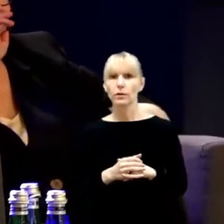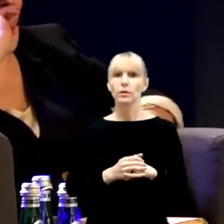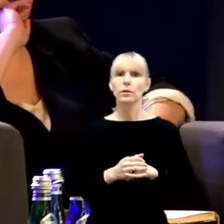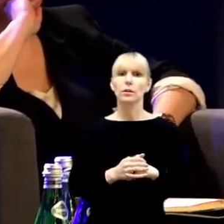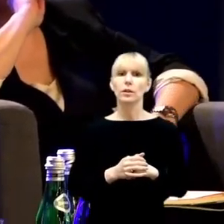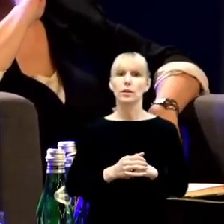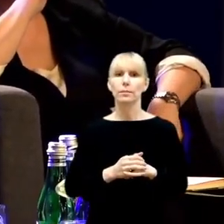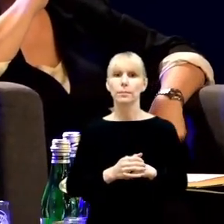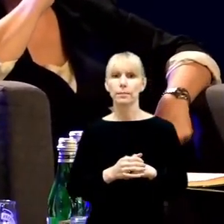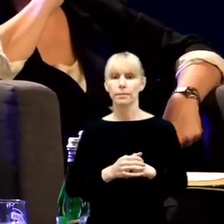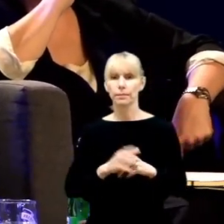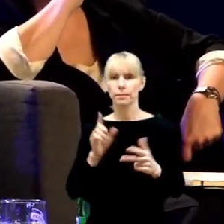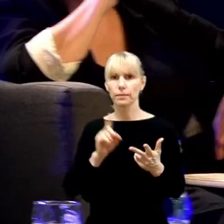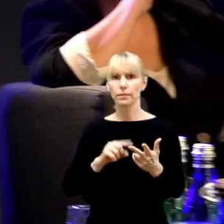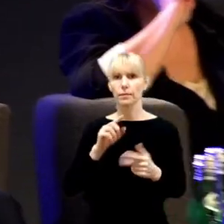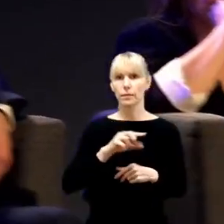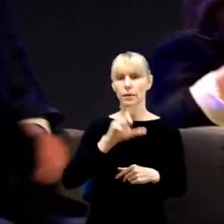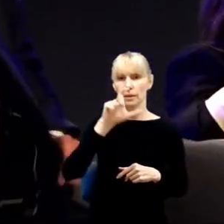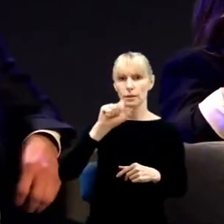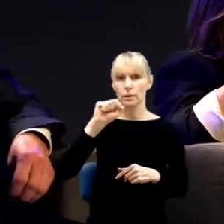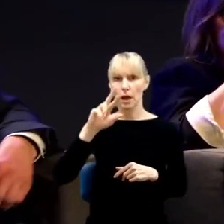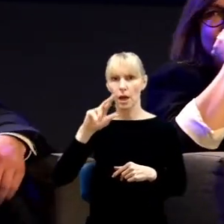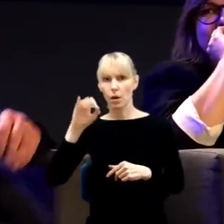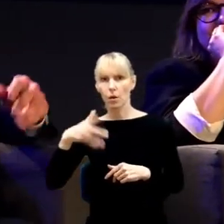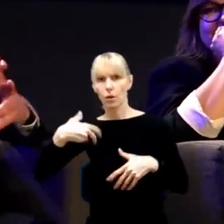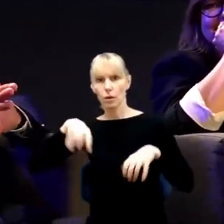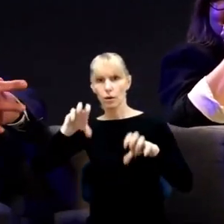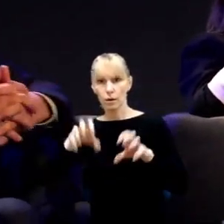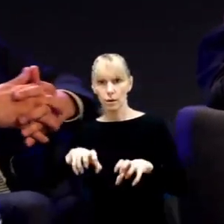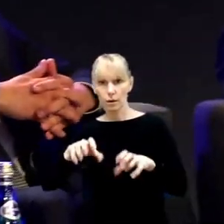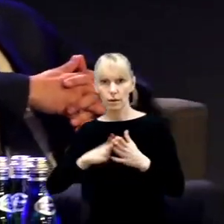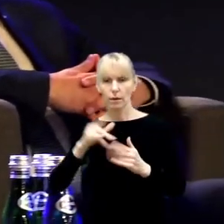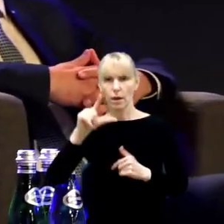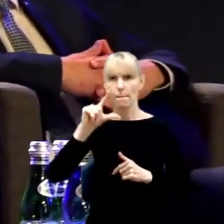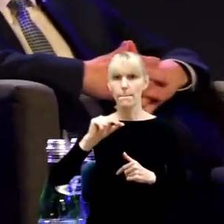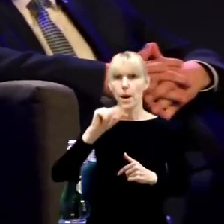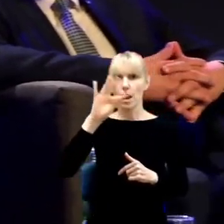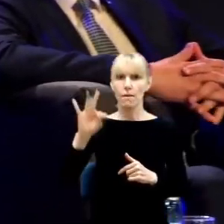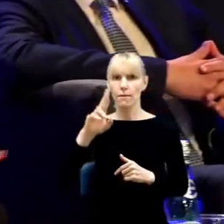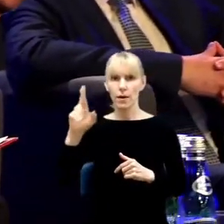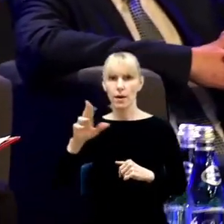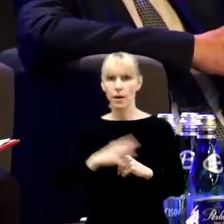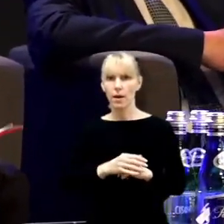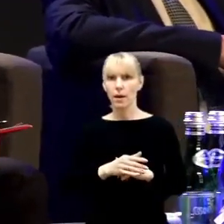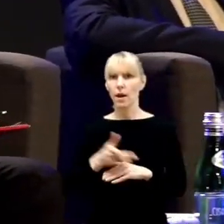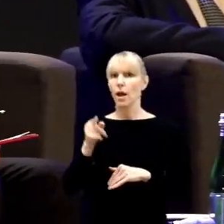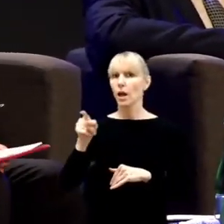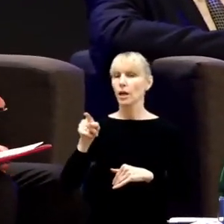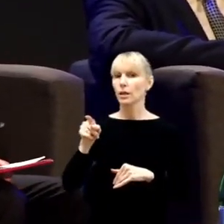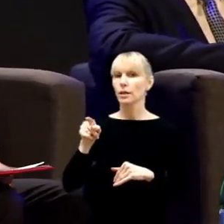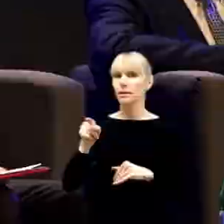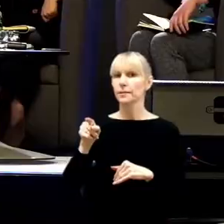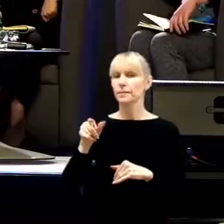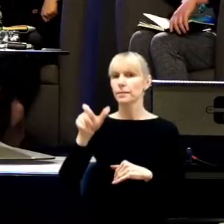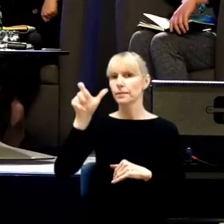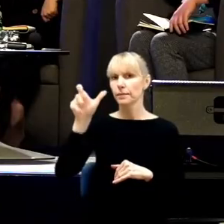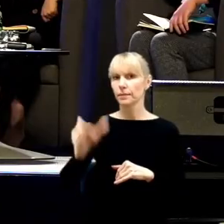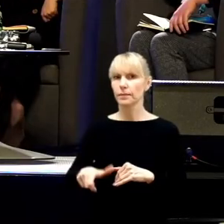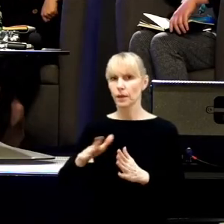Pan Wojciech Caruk, prezes zarządu PFR Nieruchomości oraz Ewelina Woźniak-Szpakiewicz,